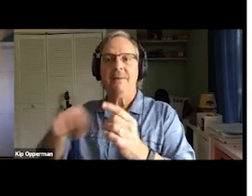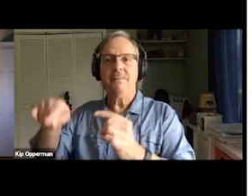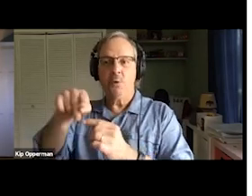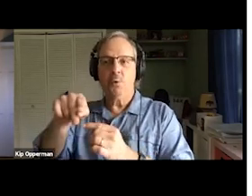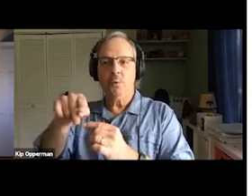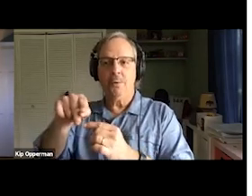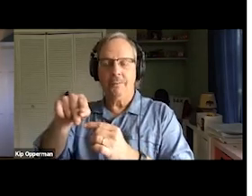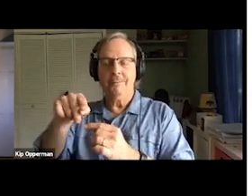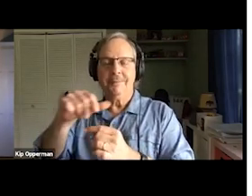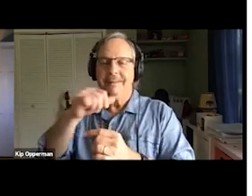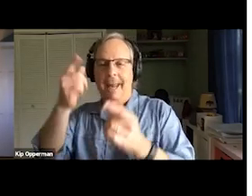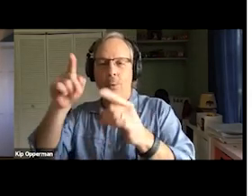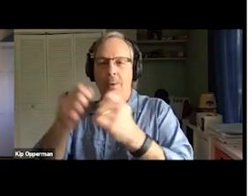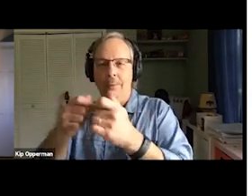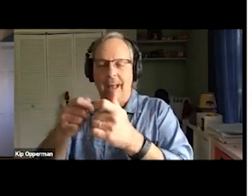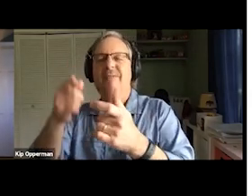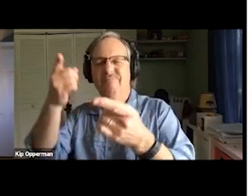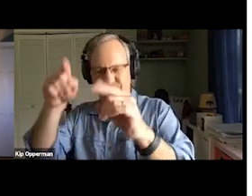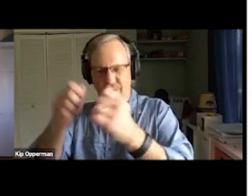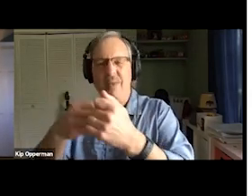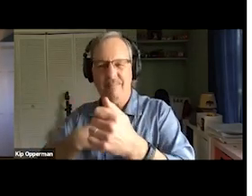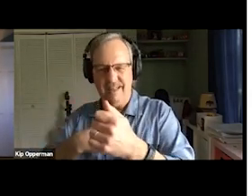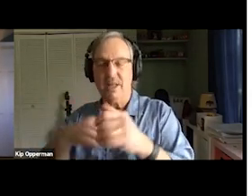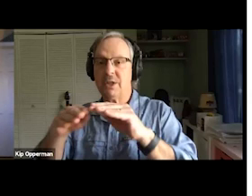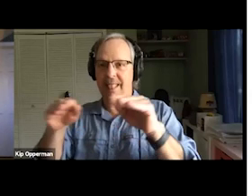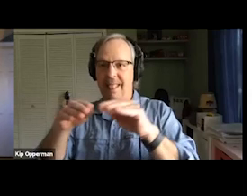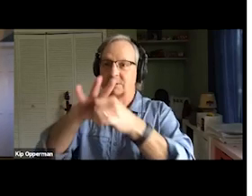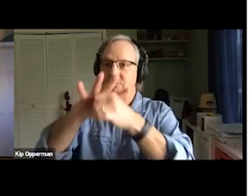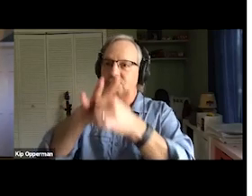sino estarían de acuerdo en que existe un nivel de estrés que viene con el trabajo que hacemos.